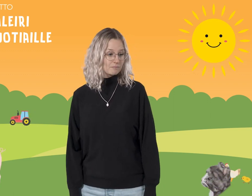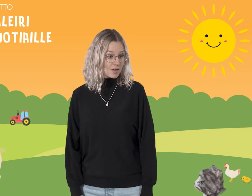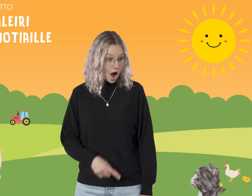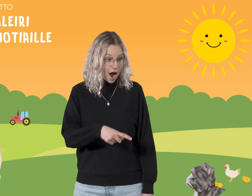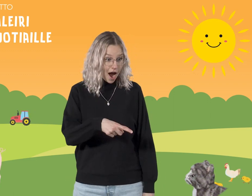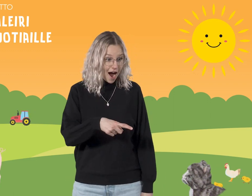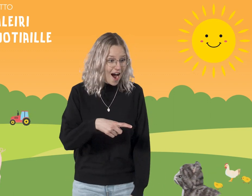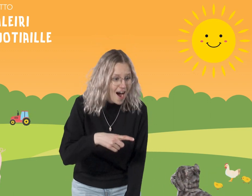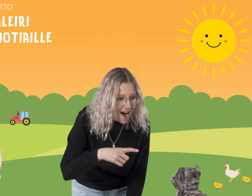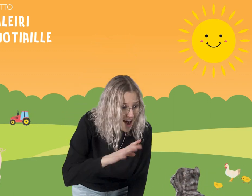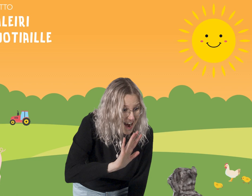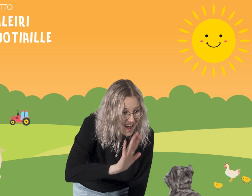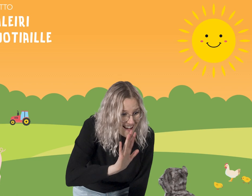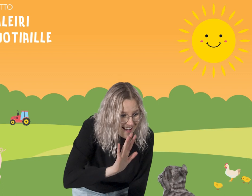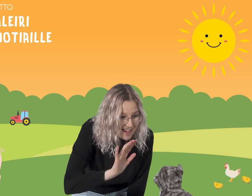Ai kato, moi!